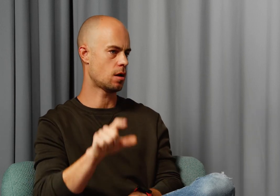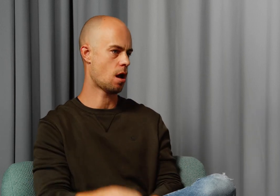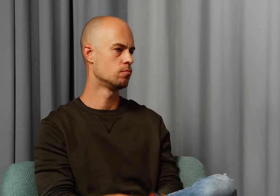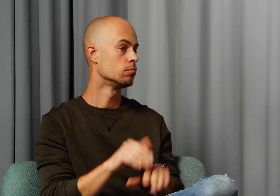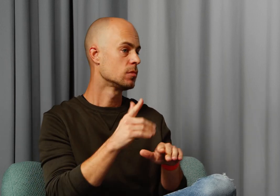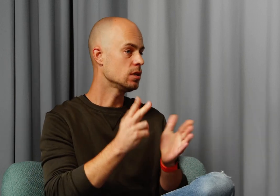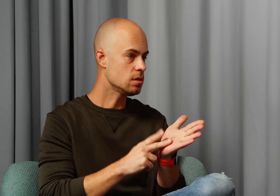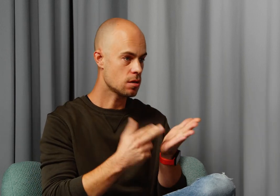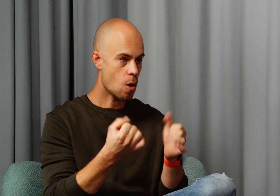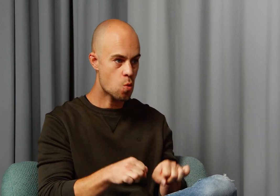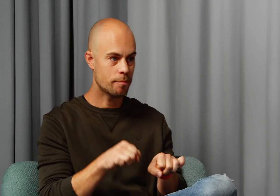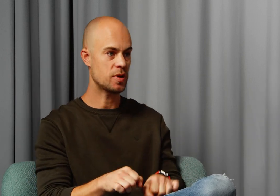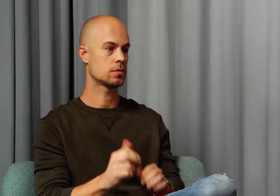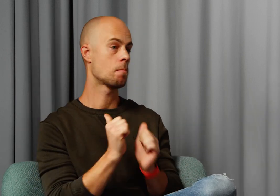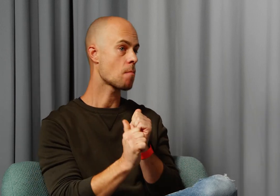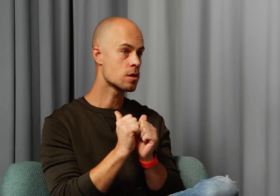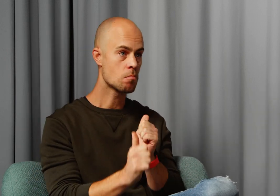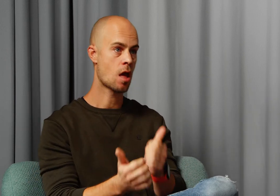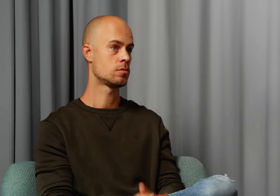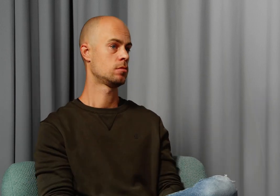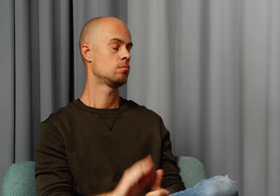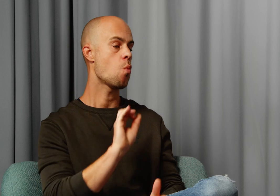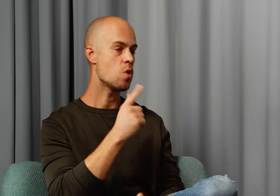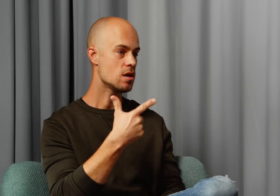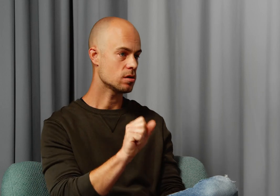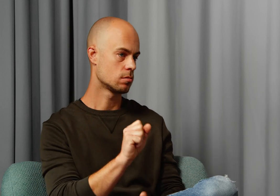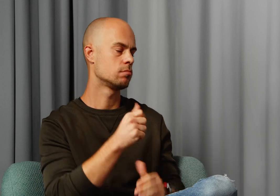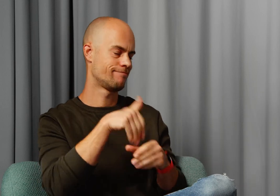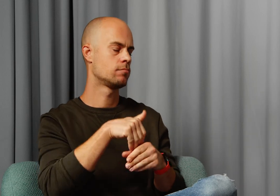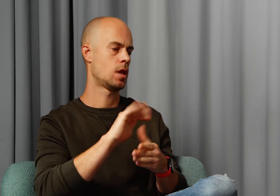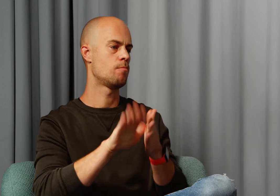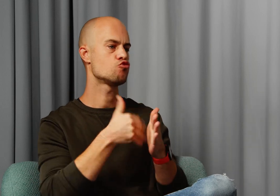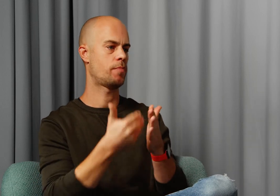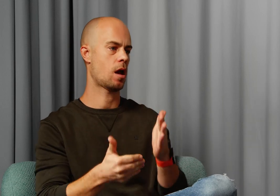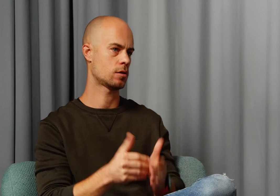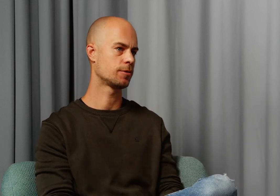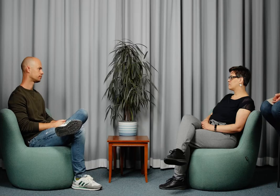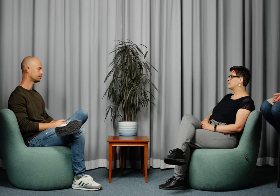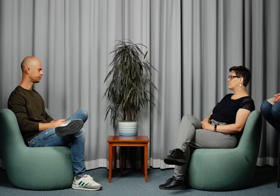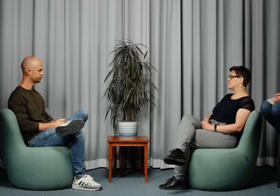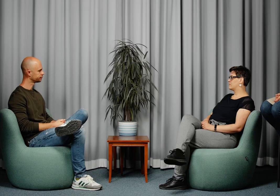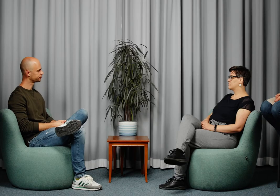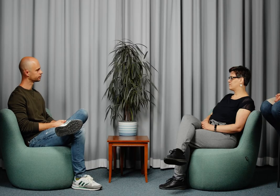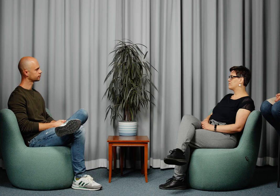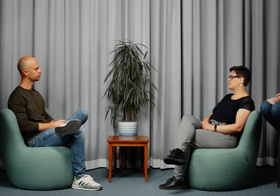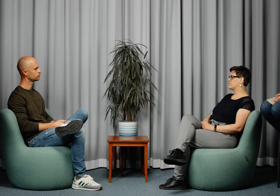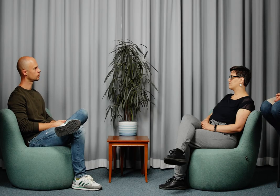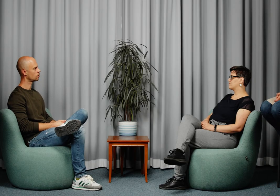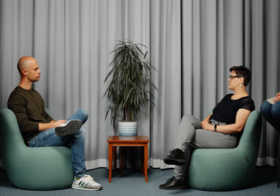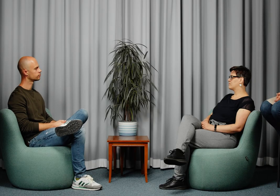Also für unterschiedliche Fächer, digitale Kompetenz, Mathematik, ÖGS, zum Beispiel das heißt Gebärdensprache, also Gebärdensprachunterricht.